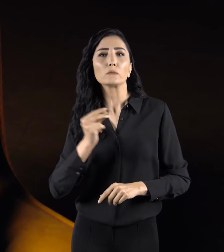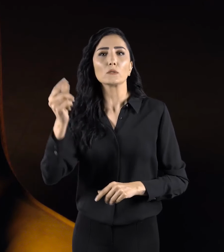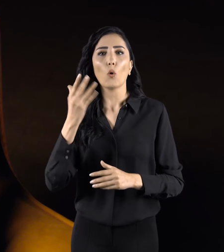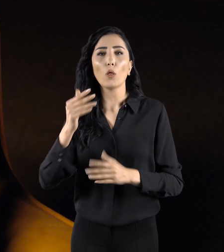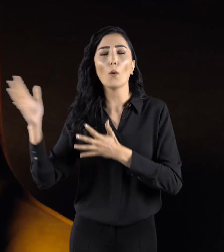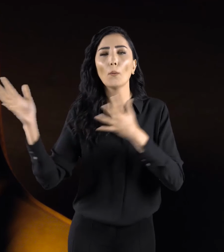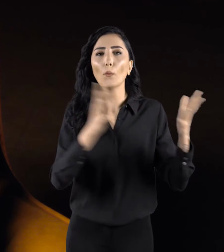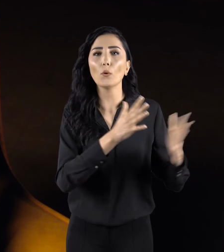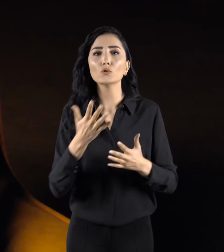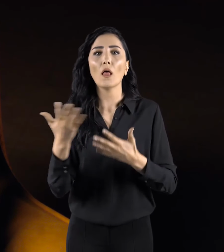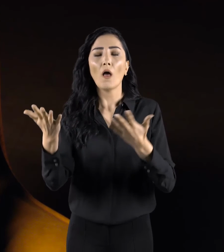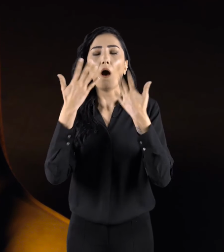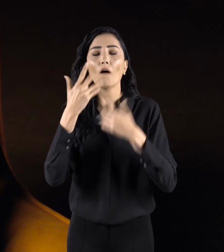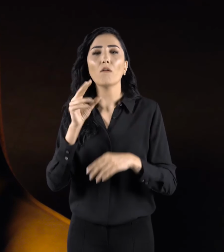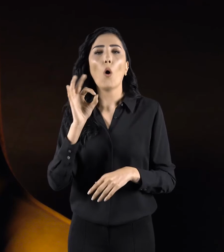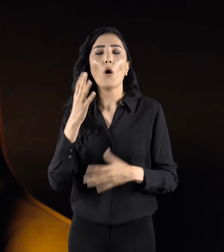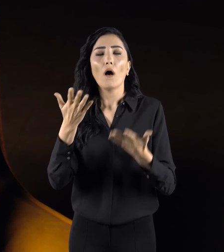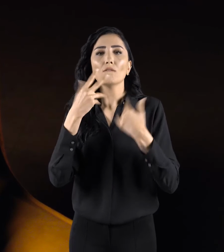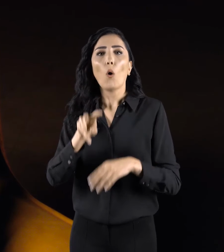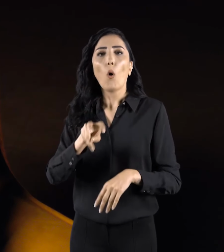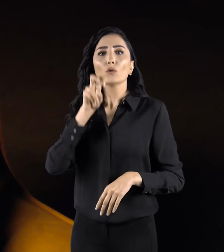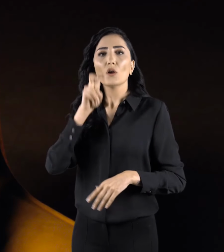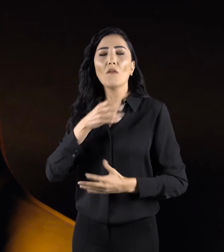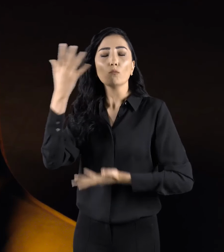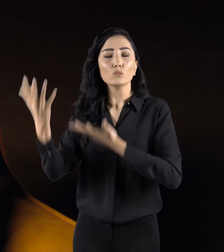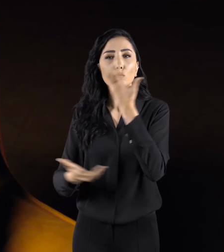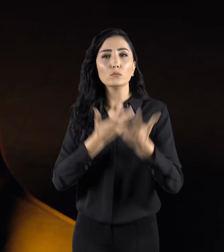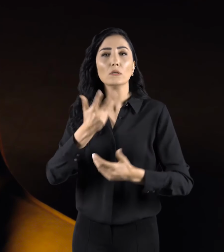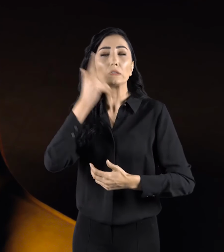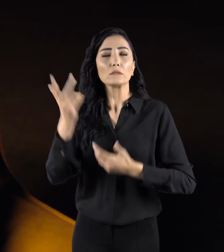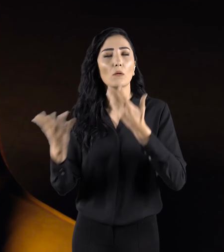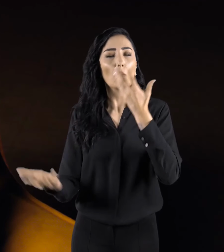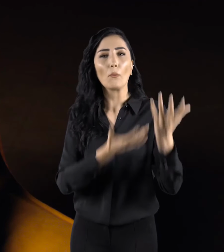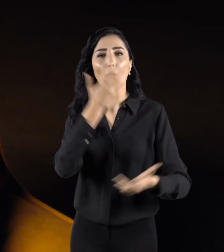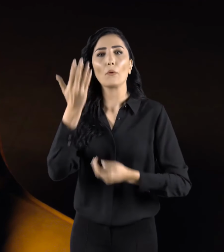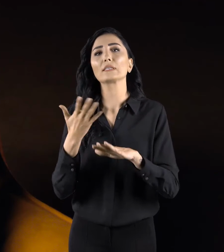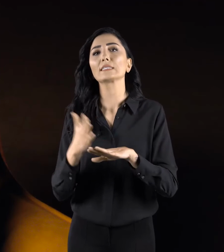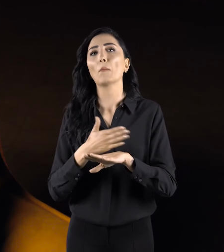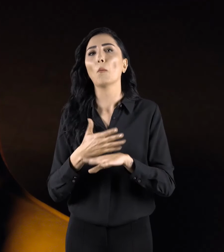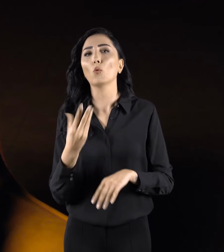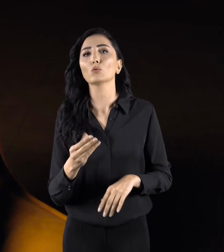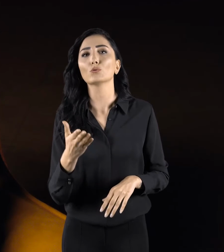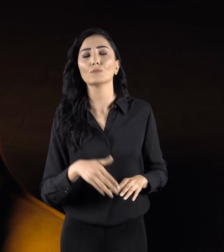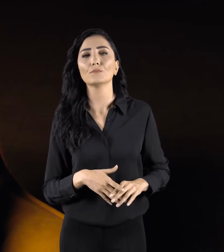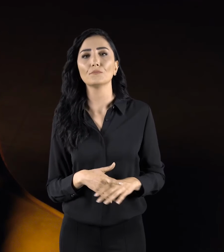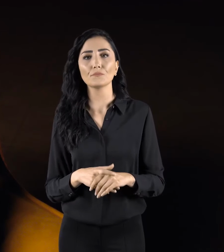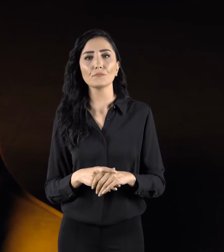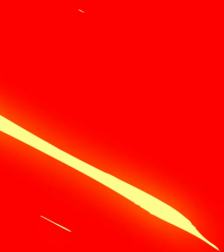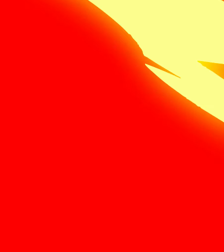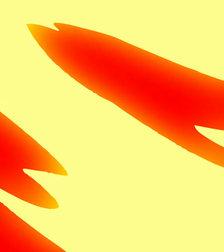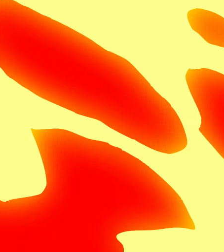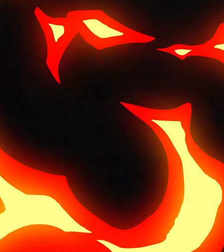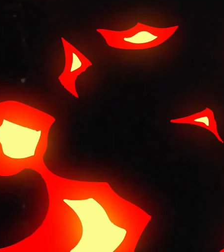kilometre hıza ulaşan rüzgâr, getirdiği oksijenle alevlerin büyümesine ve yangının hızlanmasına neden olur.